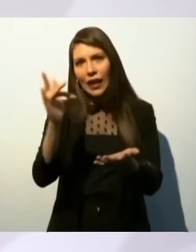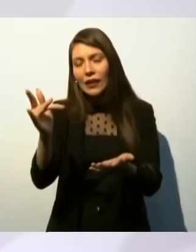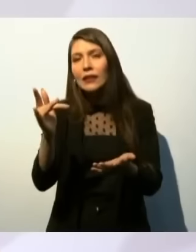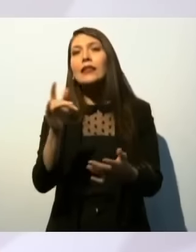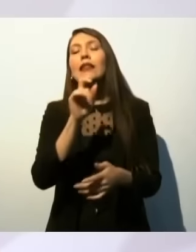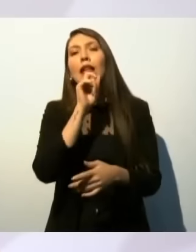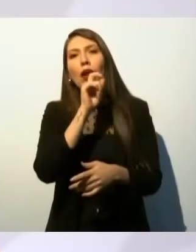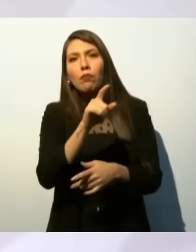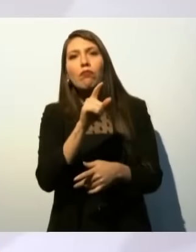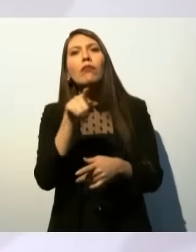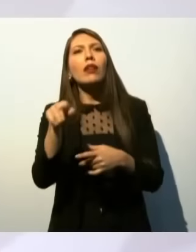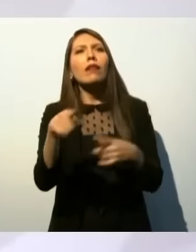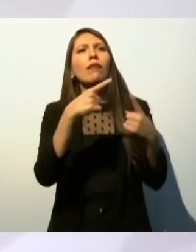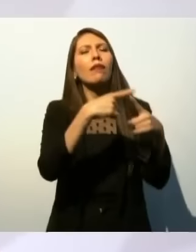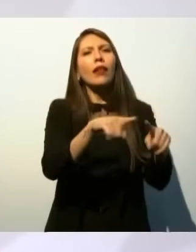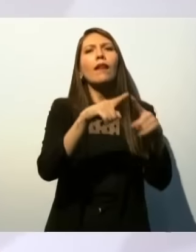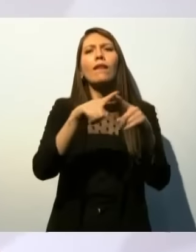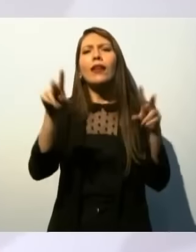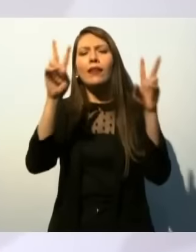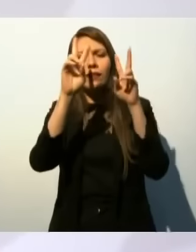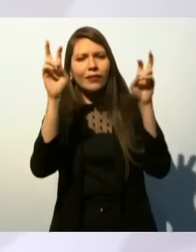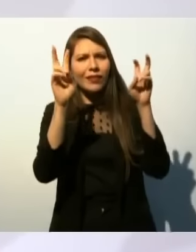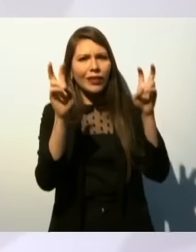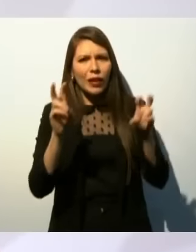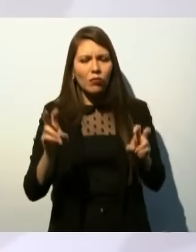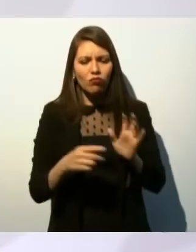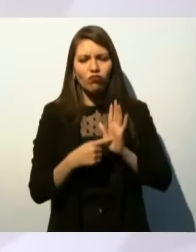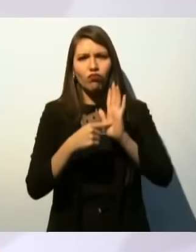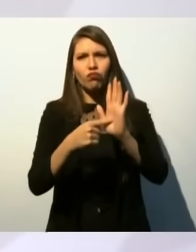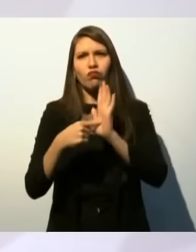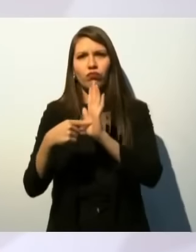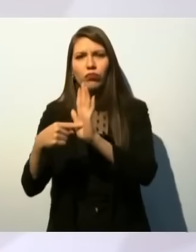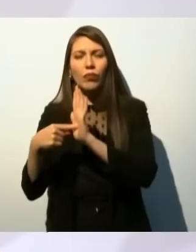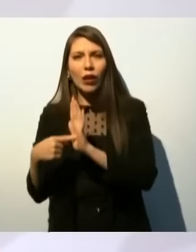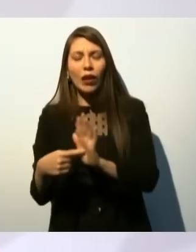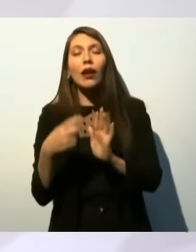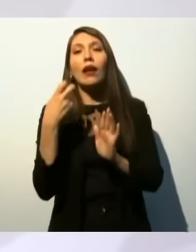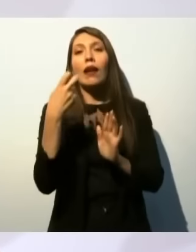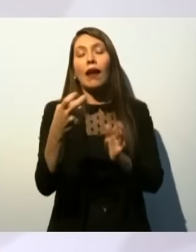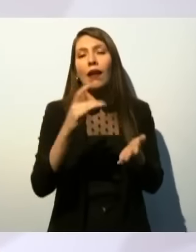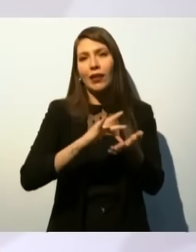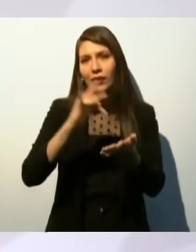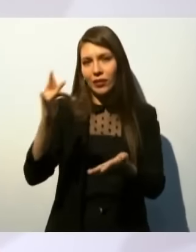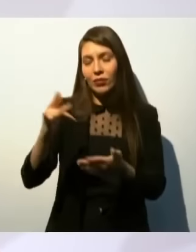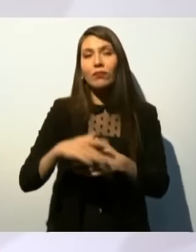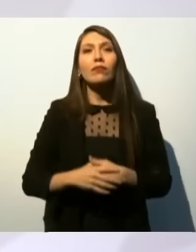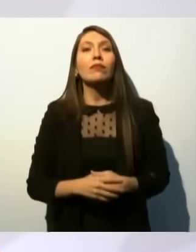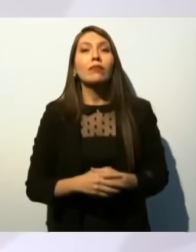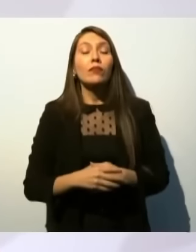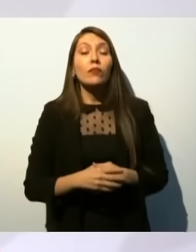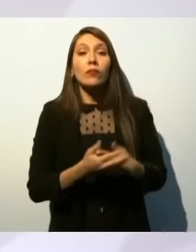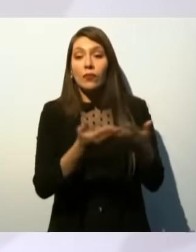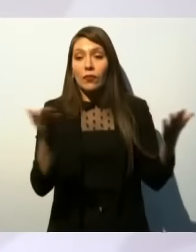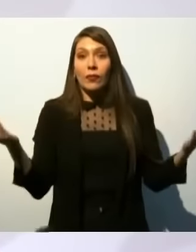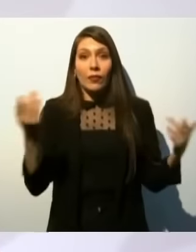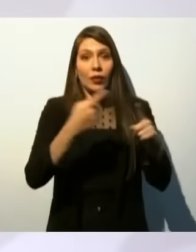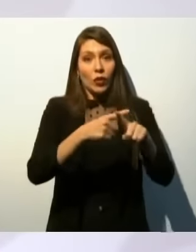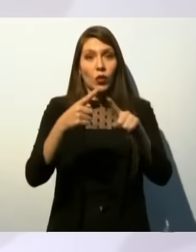todas y cada una de ellas a los municipios queremos informarles que la Nueva Visión